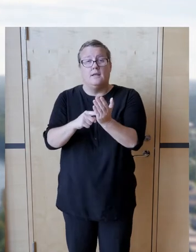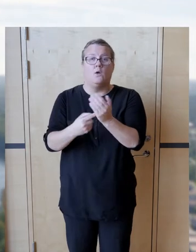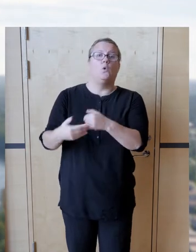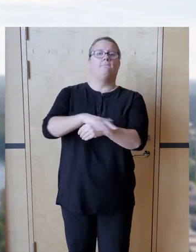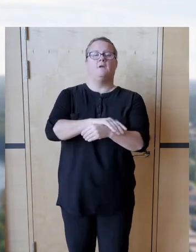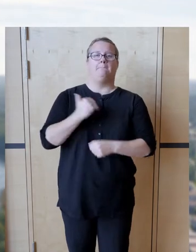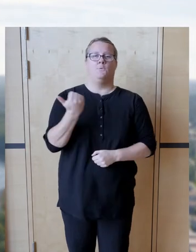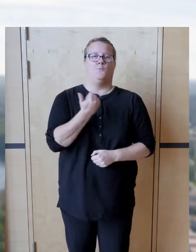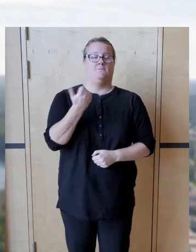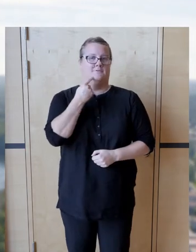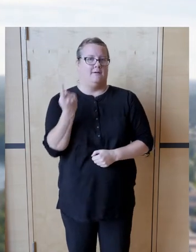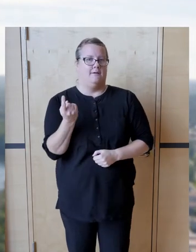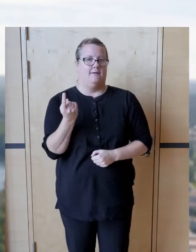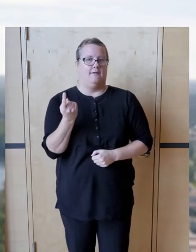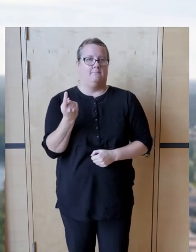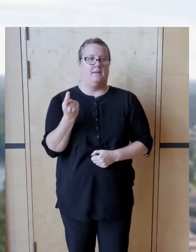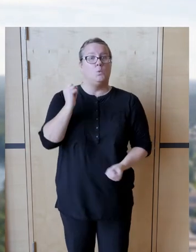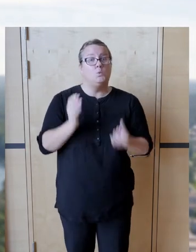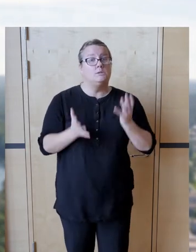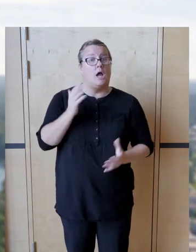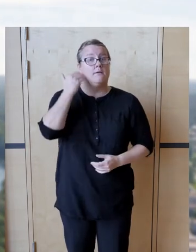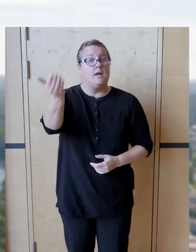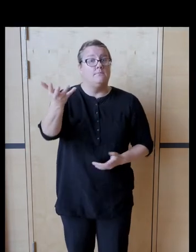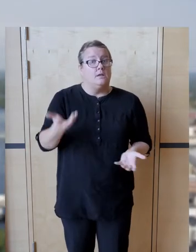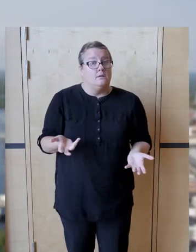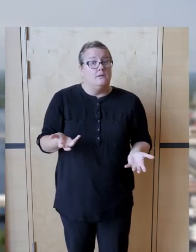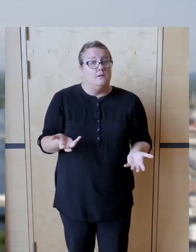En oviss framtid Och aldrig var det